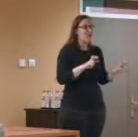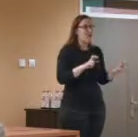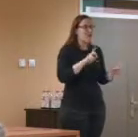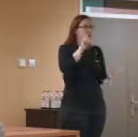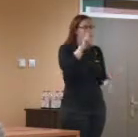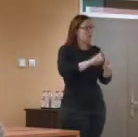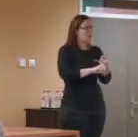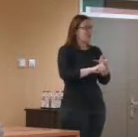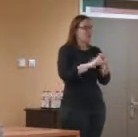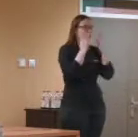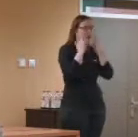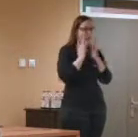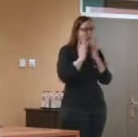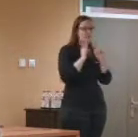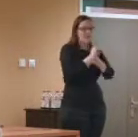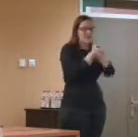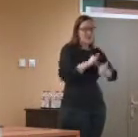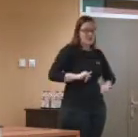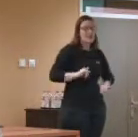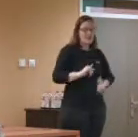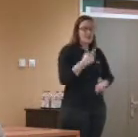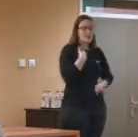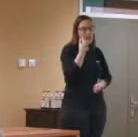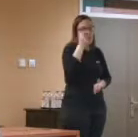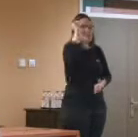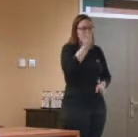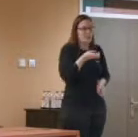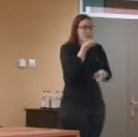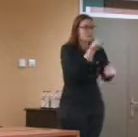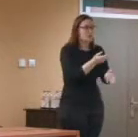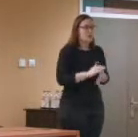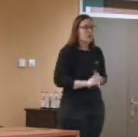es así. Y te voy a contar una anecdota que nunca te había contado, y es